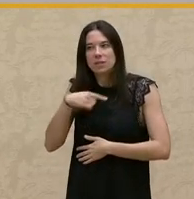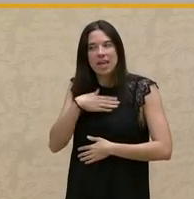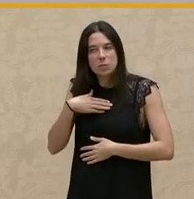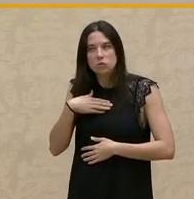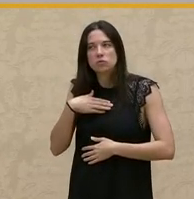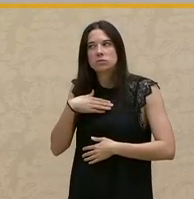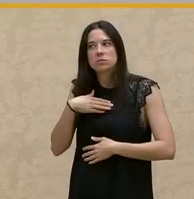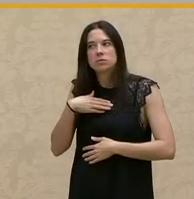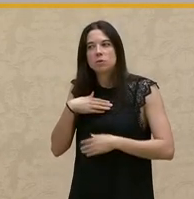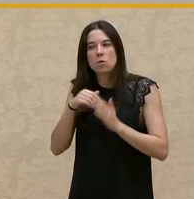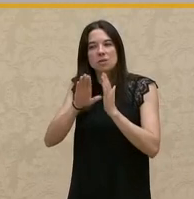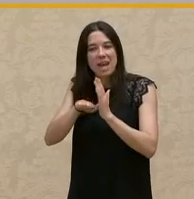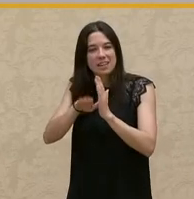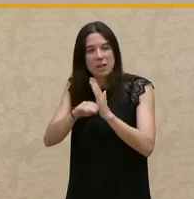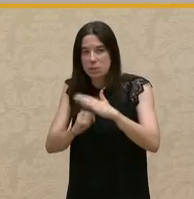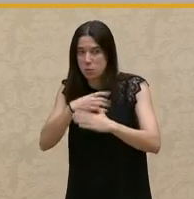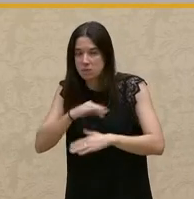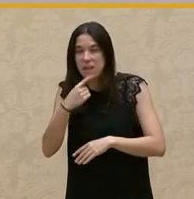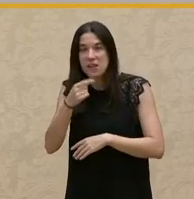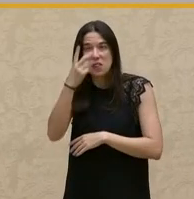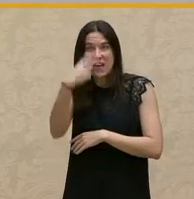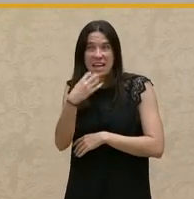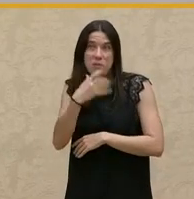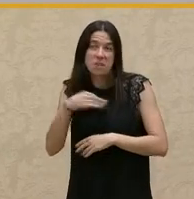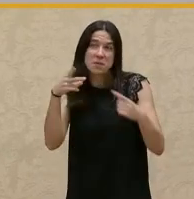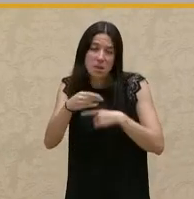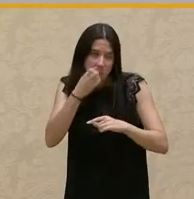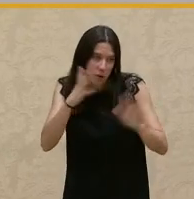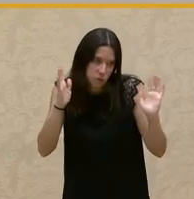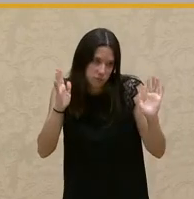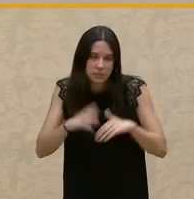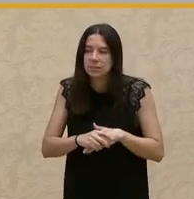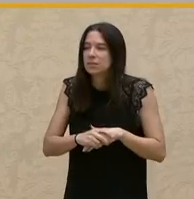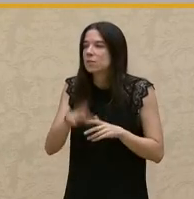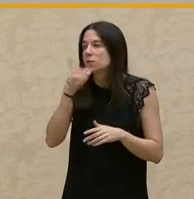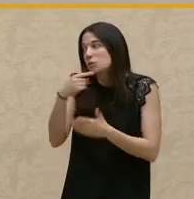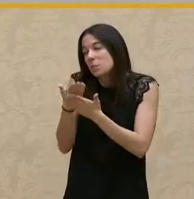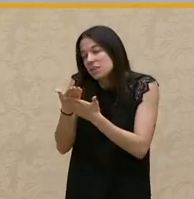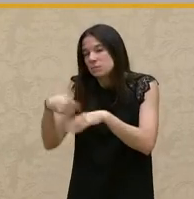y evitarla si es posible, la ceguera. Y por eso le pedimos al Gobierno de España,